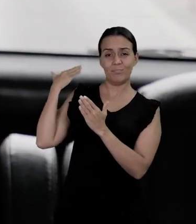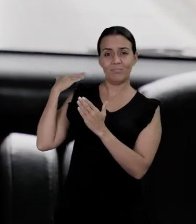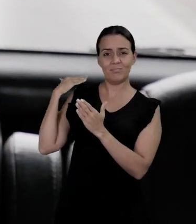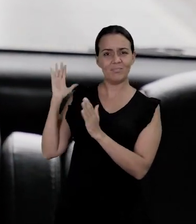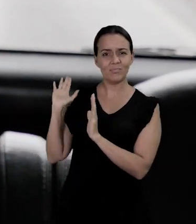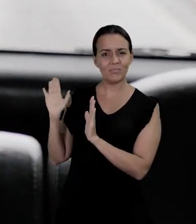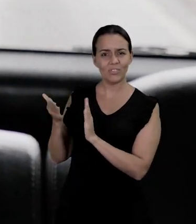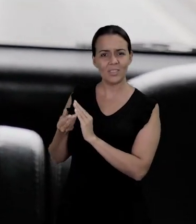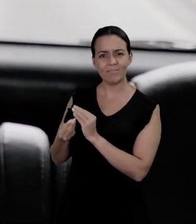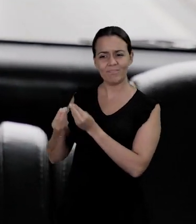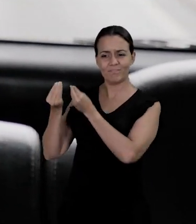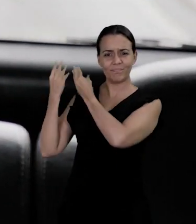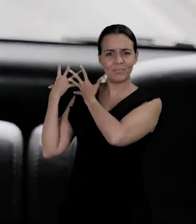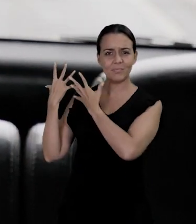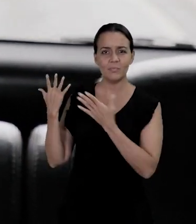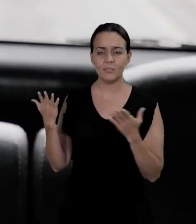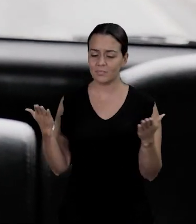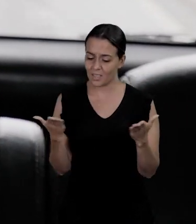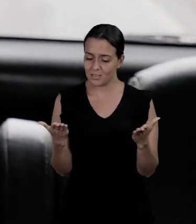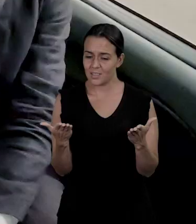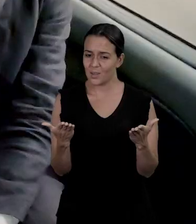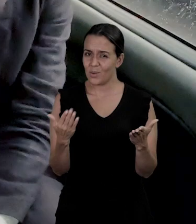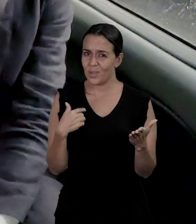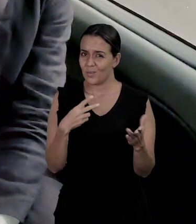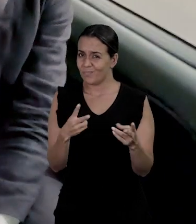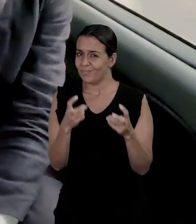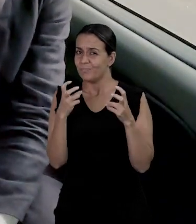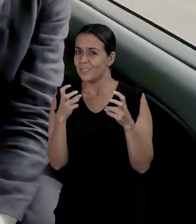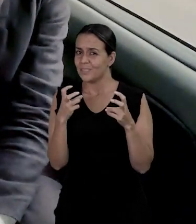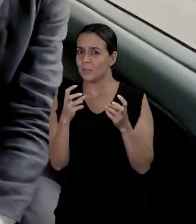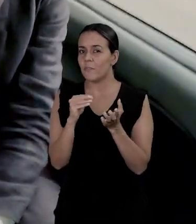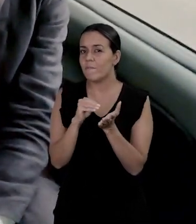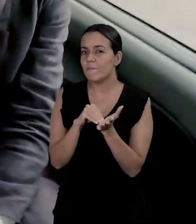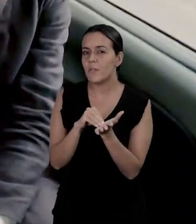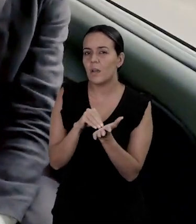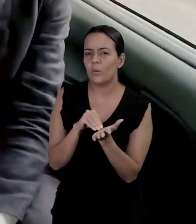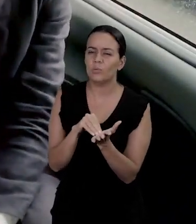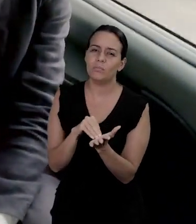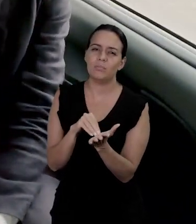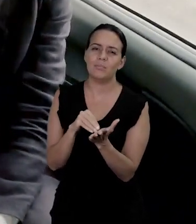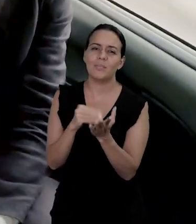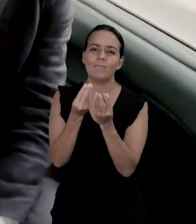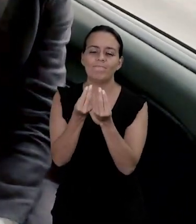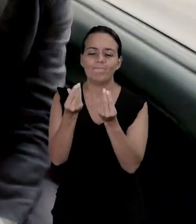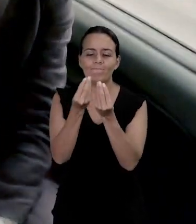Eu costumo não condenar, eu acho estranho. Mas eu senti mais falta de obras